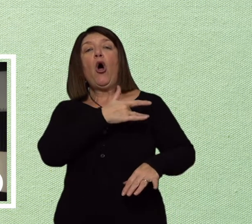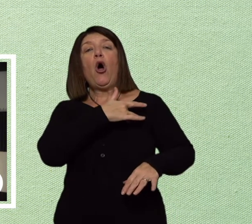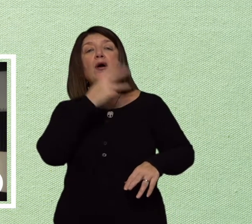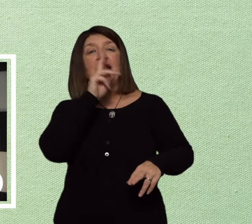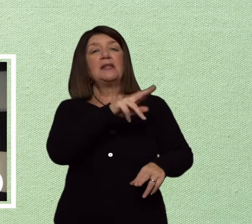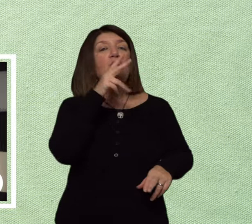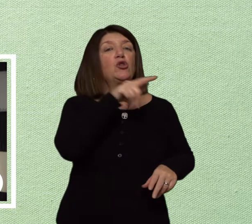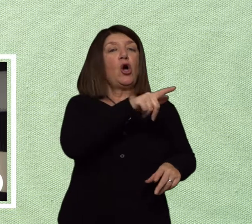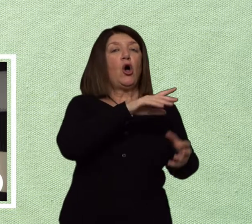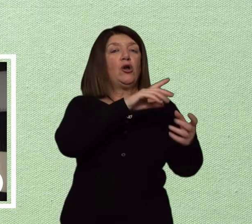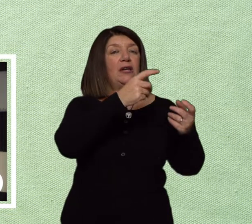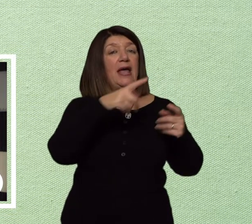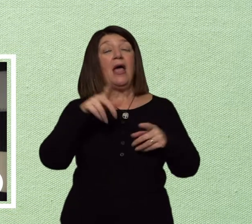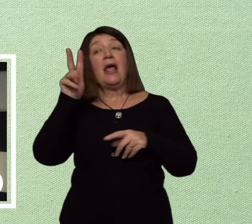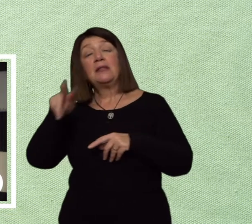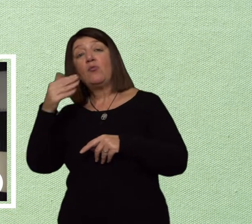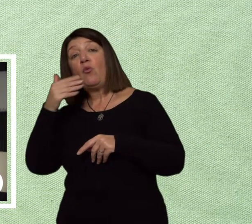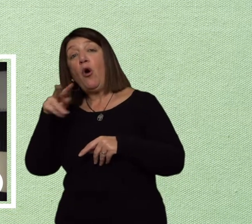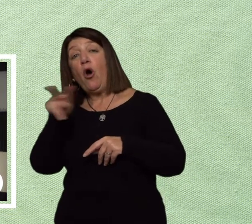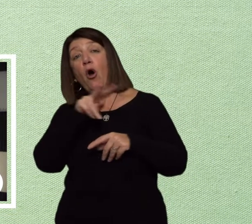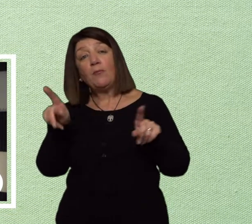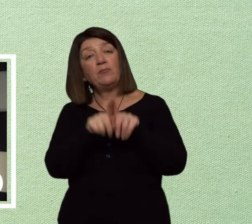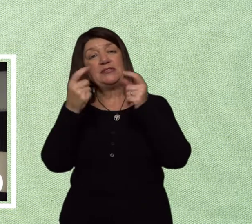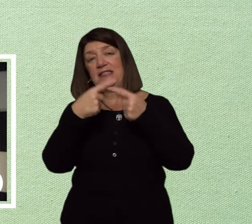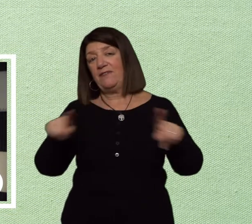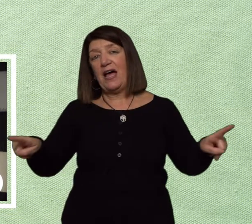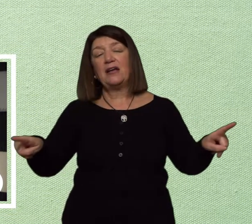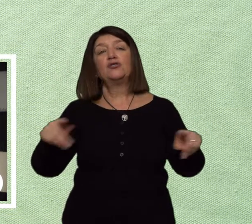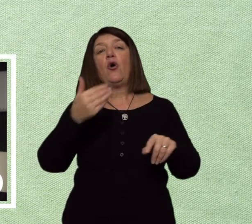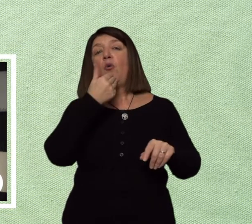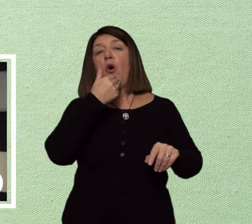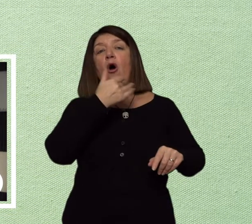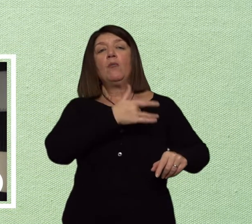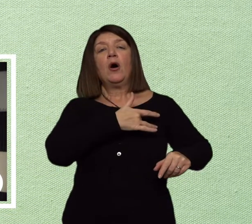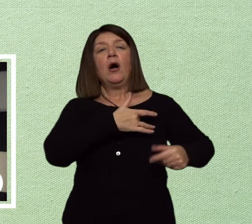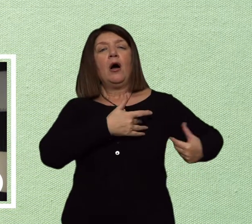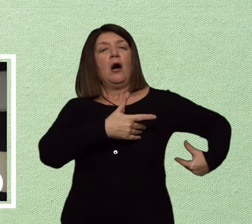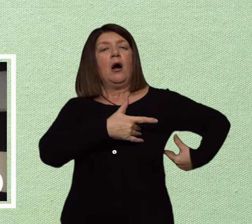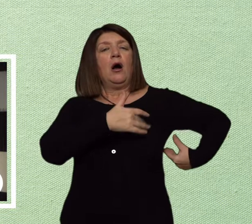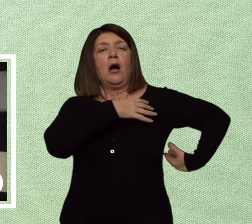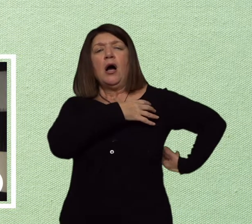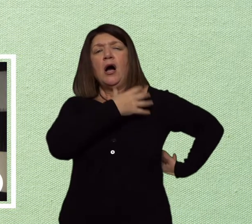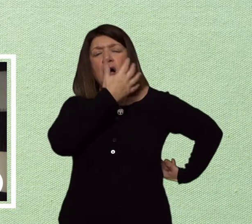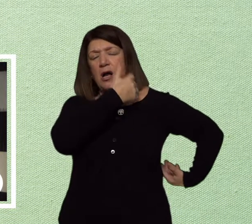dolore per coordinare retrosternale nella donna può essere diverso può addirittura mancare questa